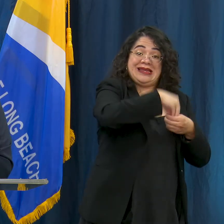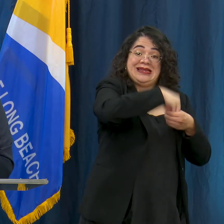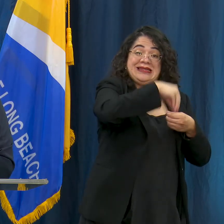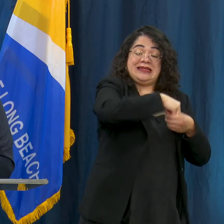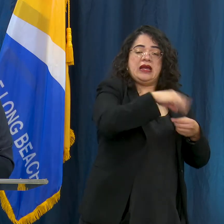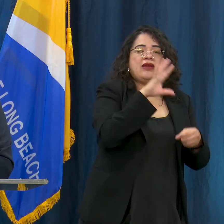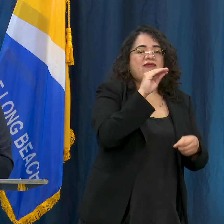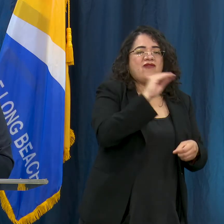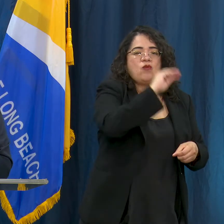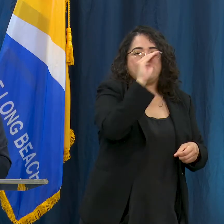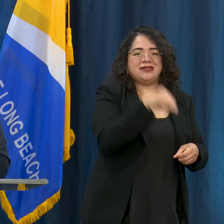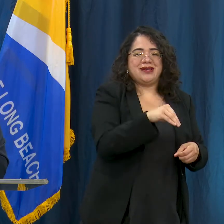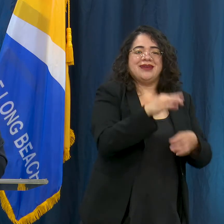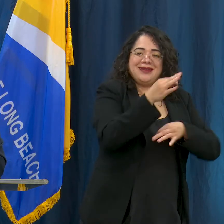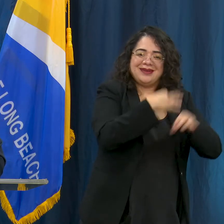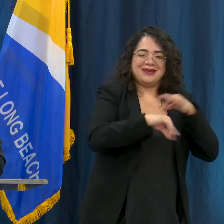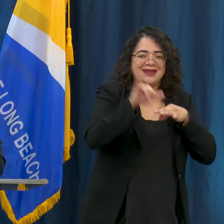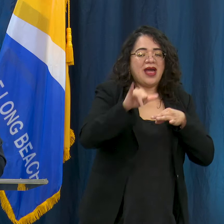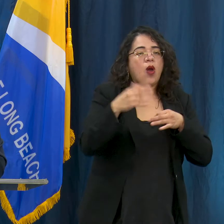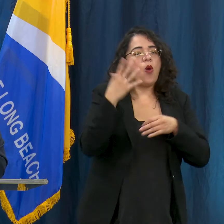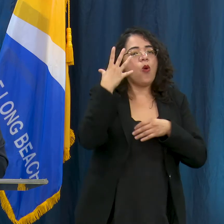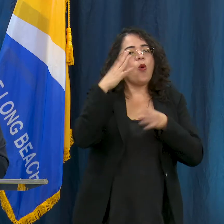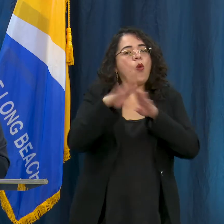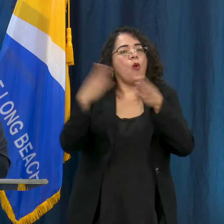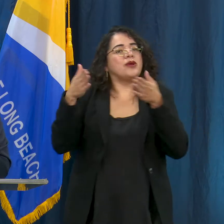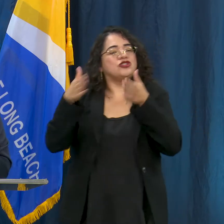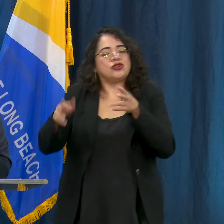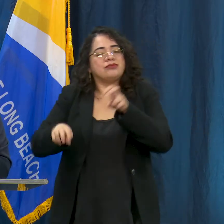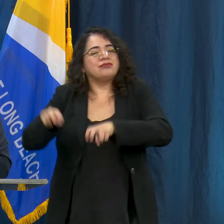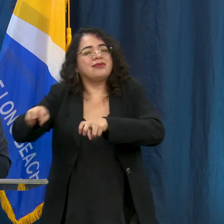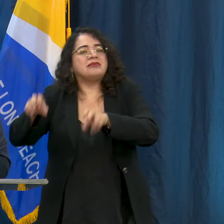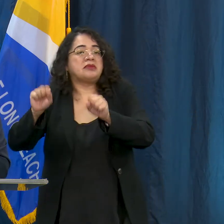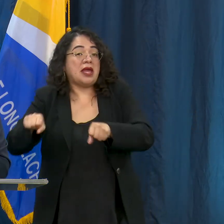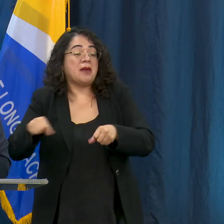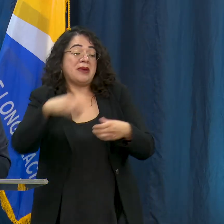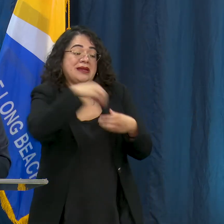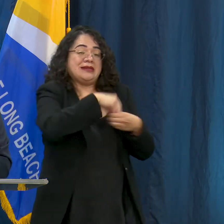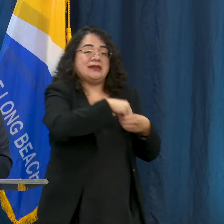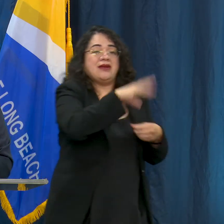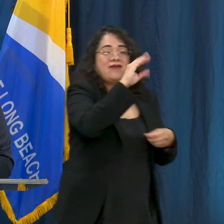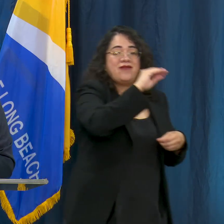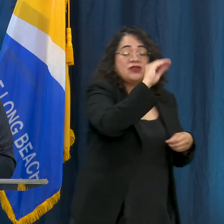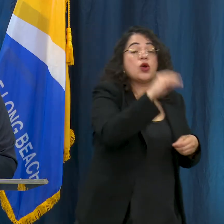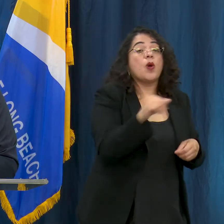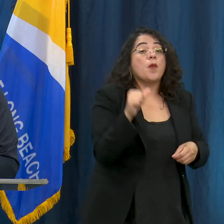capacidad con las áreas de vars cerrados a solo asientos estilo restorin para